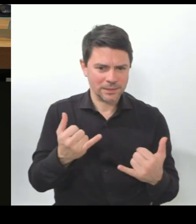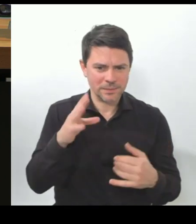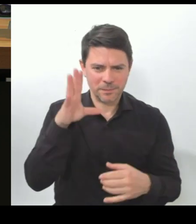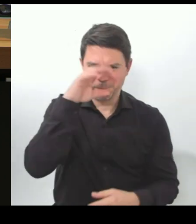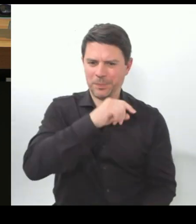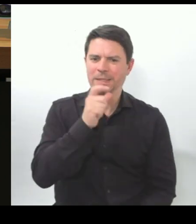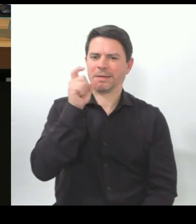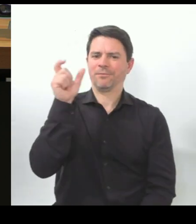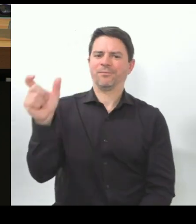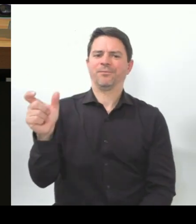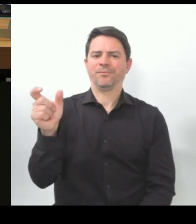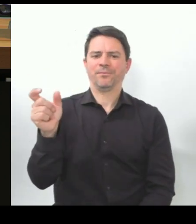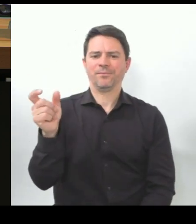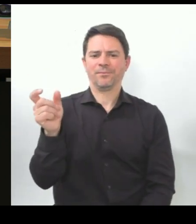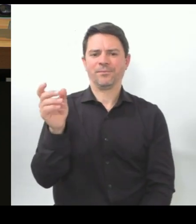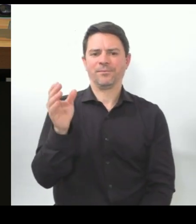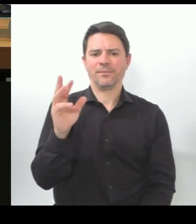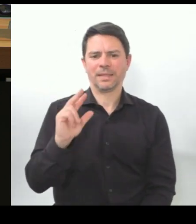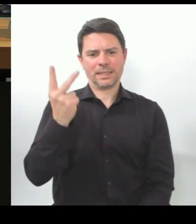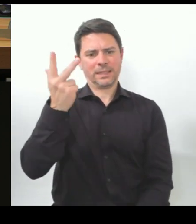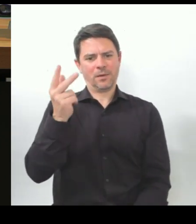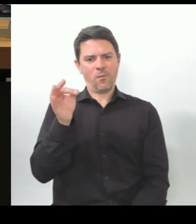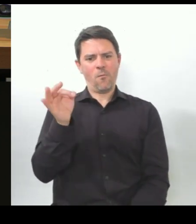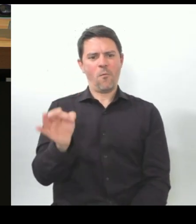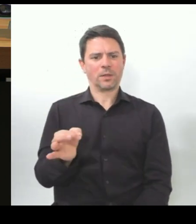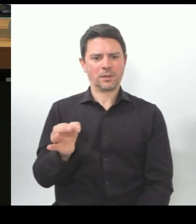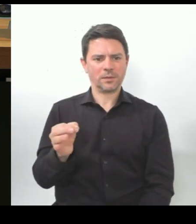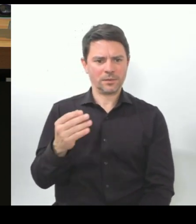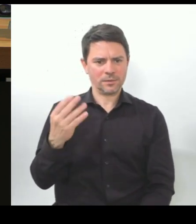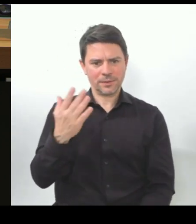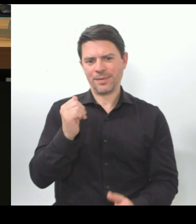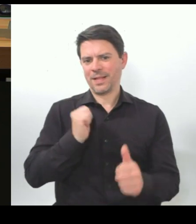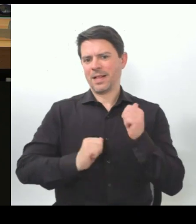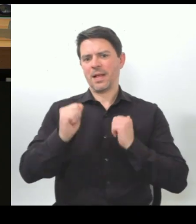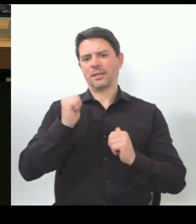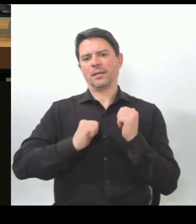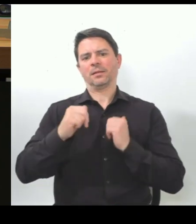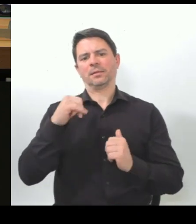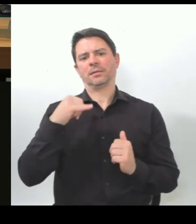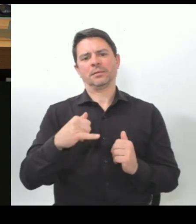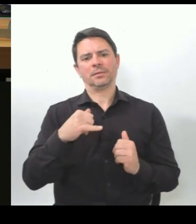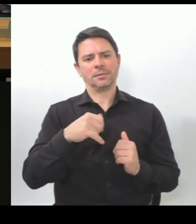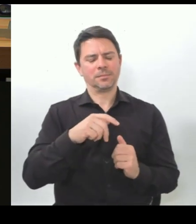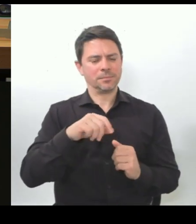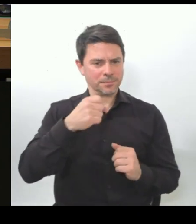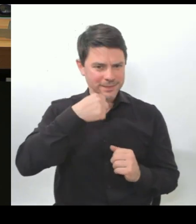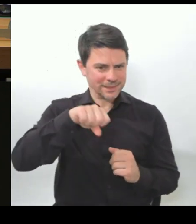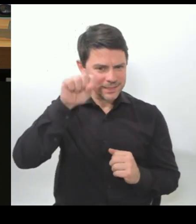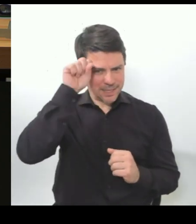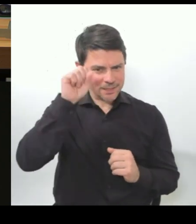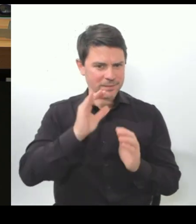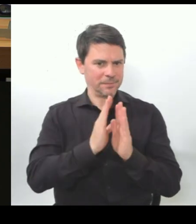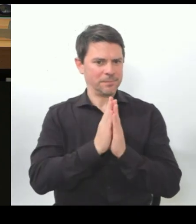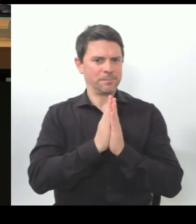heterogen. Das kommt auf den Bezirk an. Es kommt auf den hier werden Standort im Bezirk ein. Das zu harmonisieren, wäre schon eine große Aufgabe, also